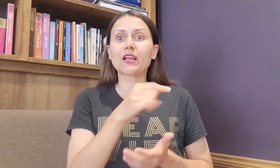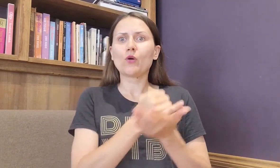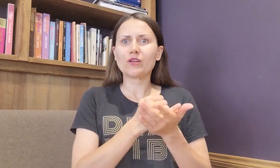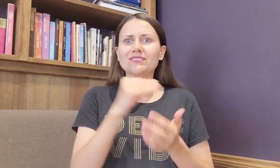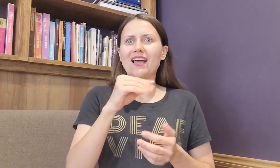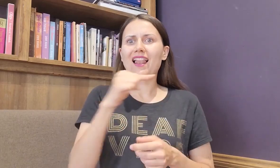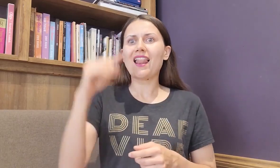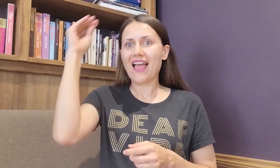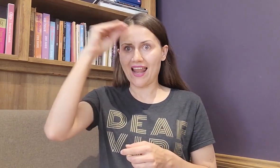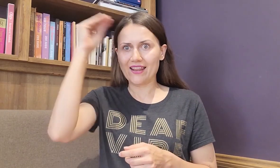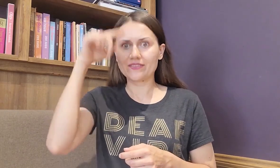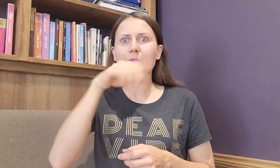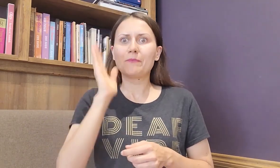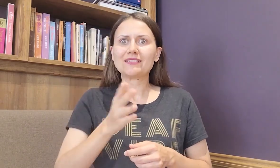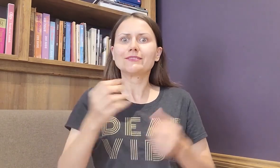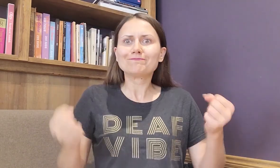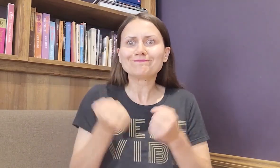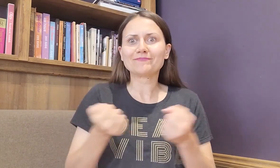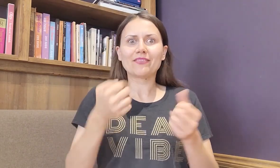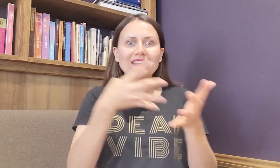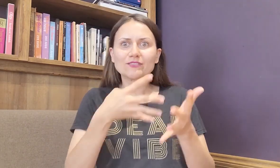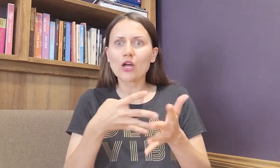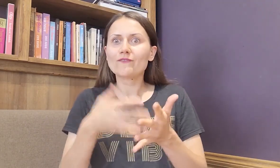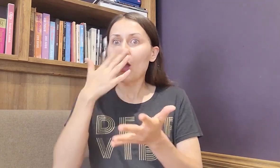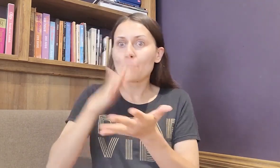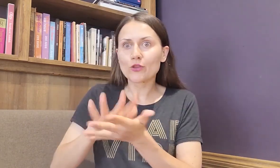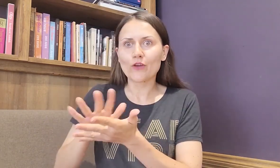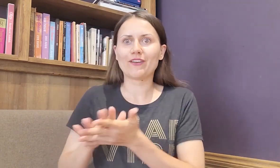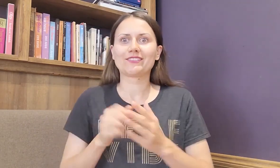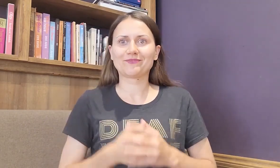Zostaną one zaangażowane w testowanie i opiniowanie kursu e-learningowego.